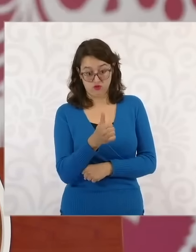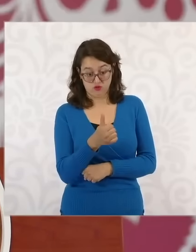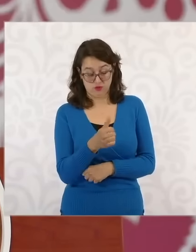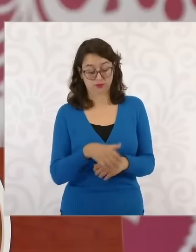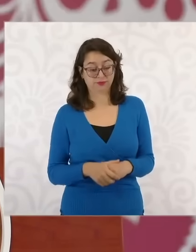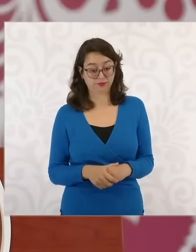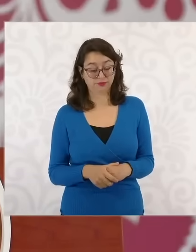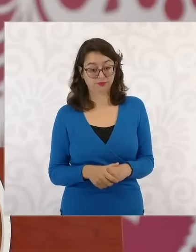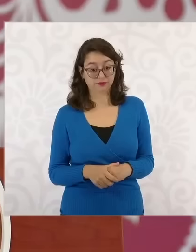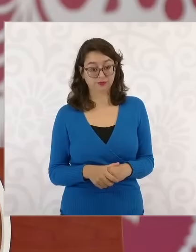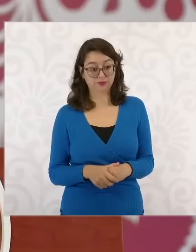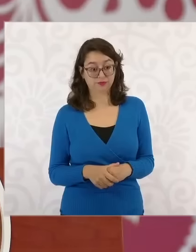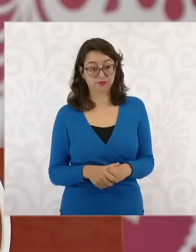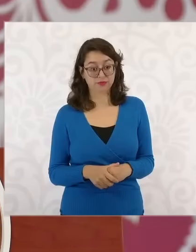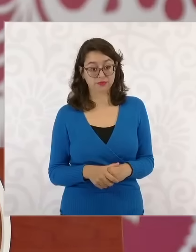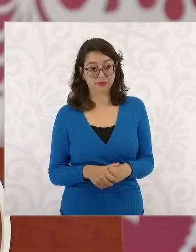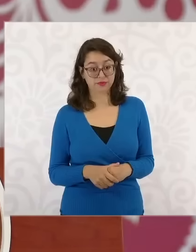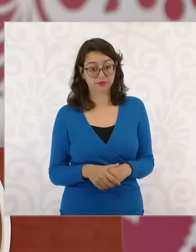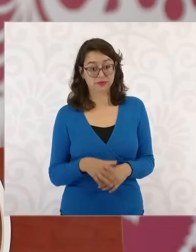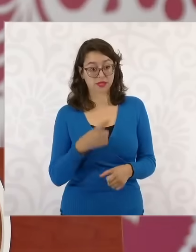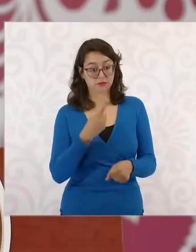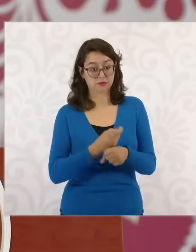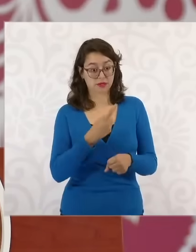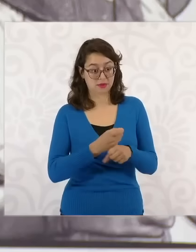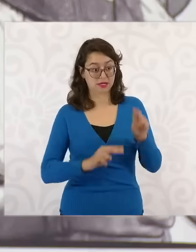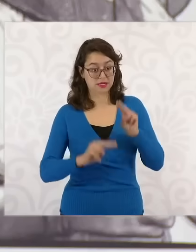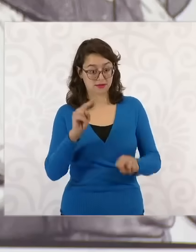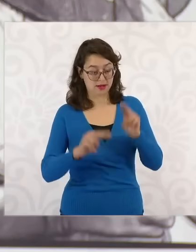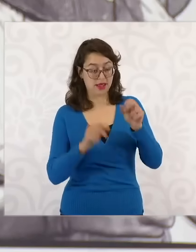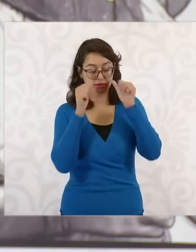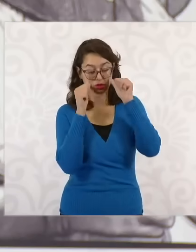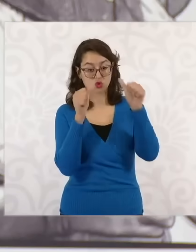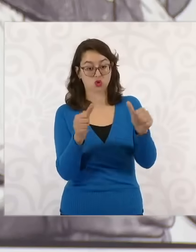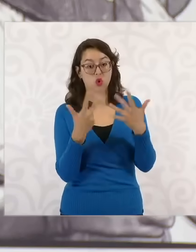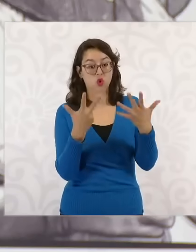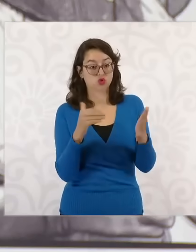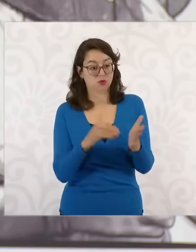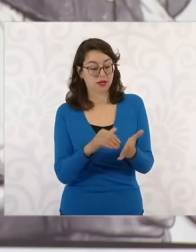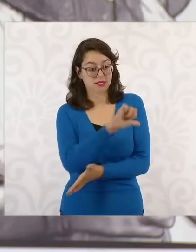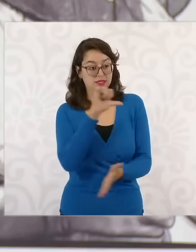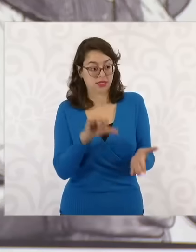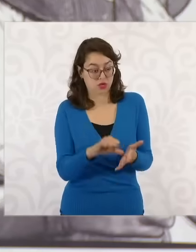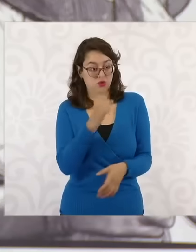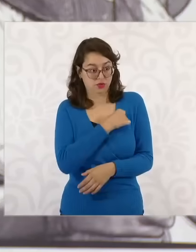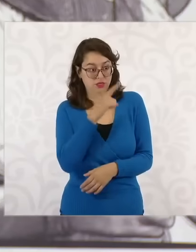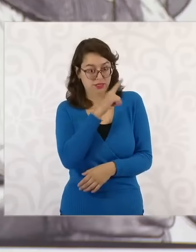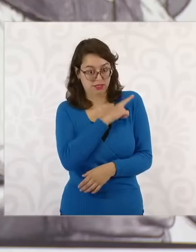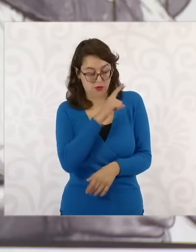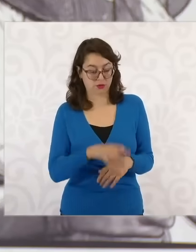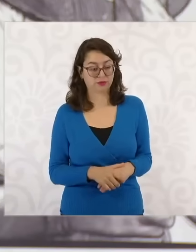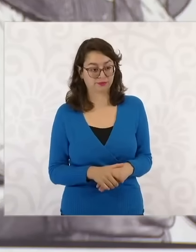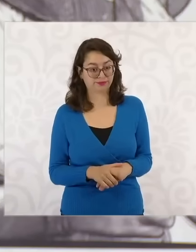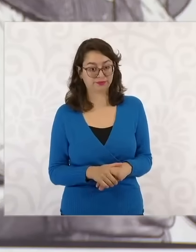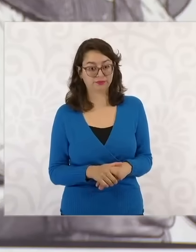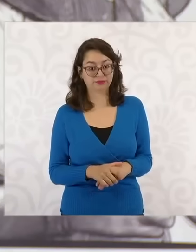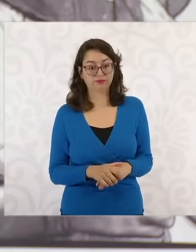para la atención primara primaria, perdón, más de 8000 centros de salud del IMS Bienestar en todo el